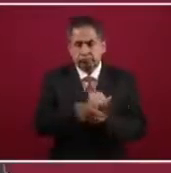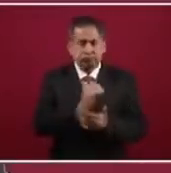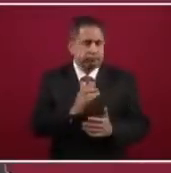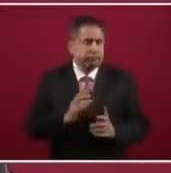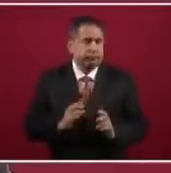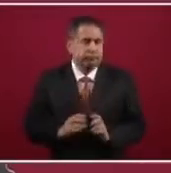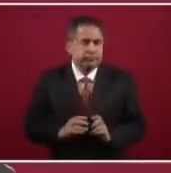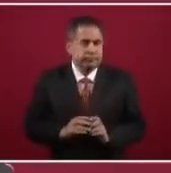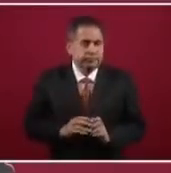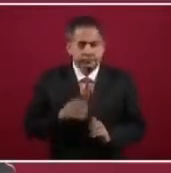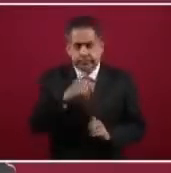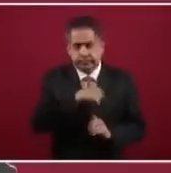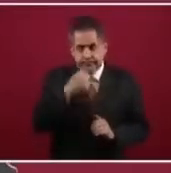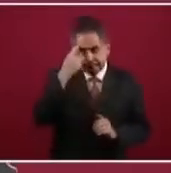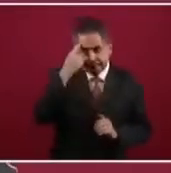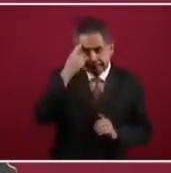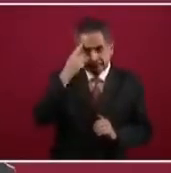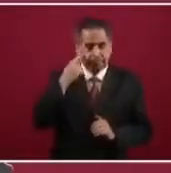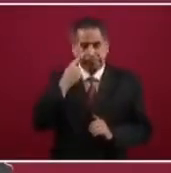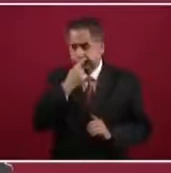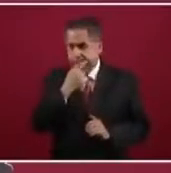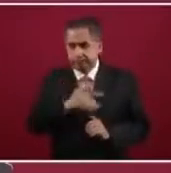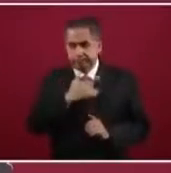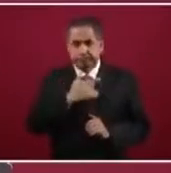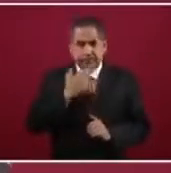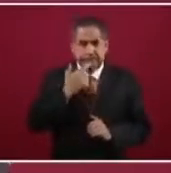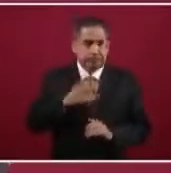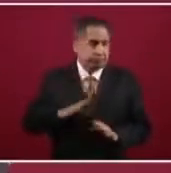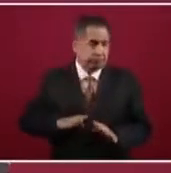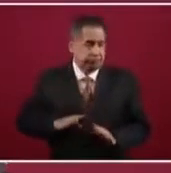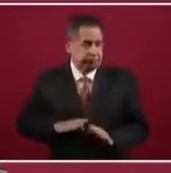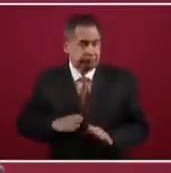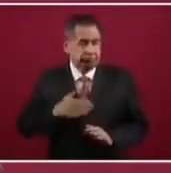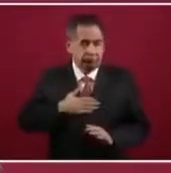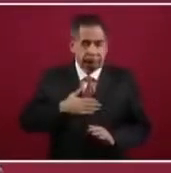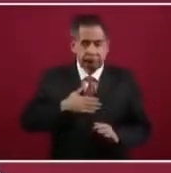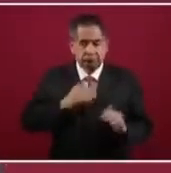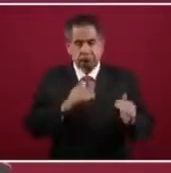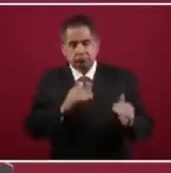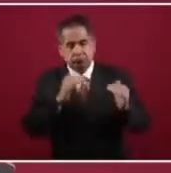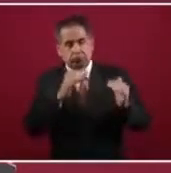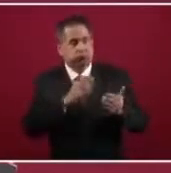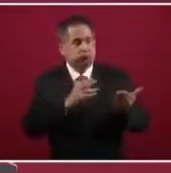consideren más conveniente a sus intereses soberanos.